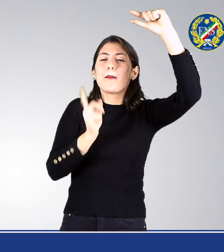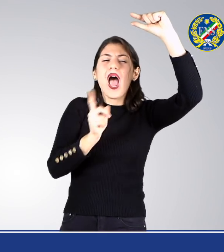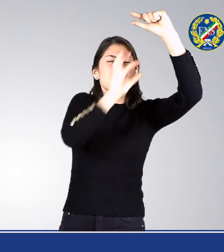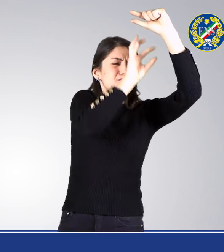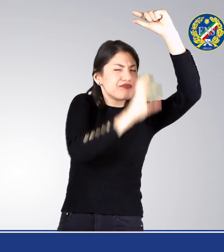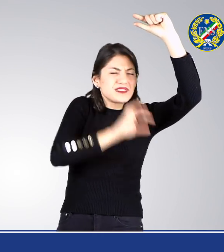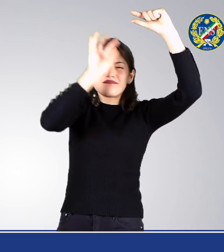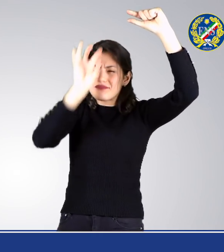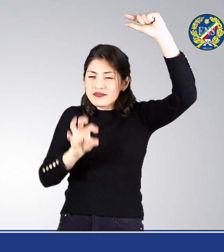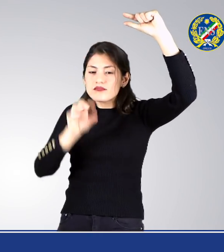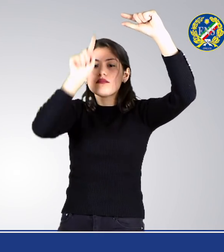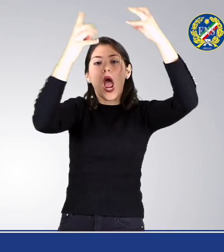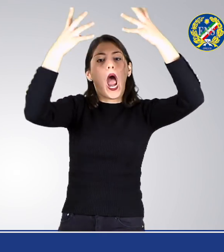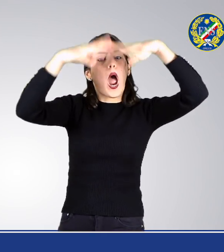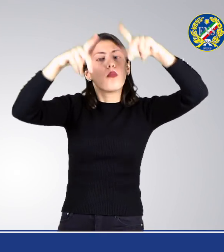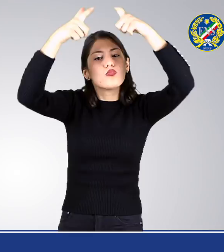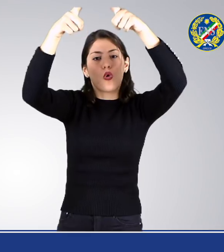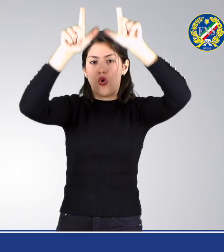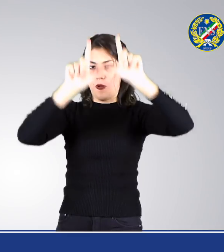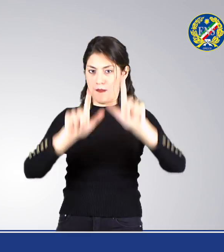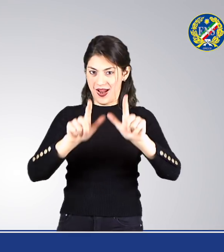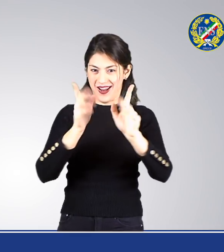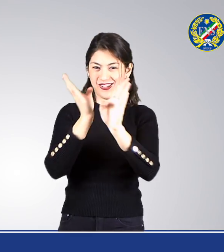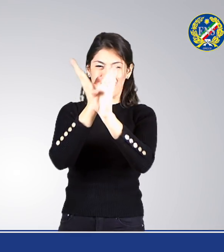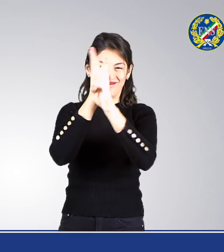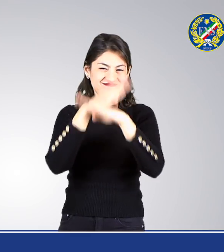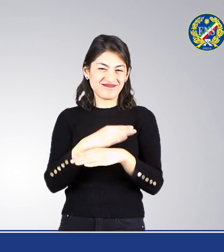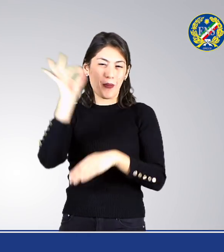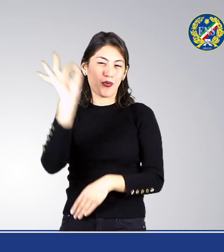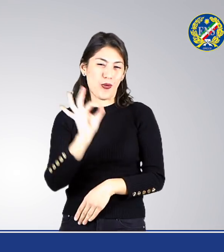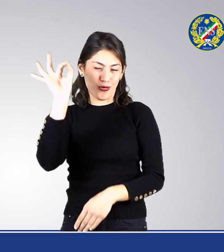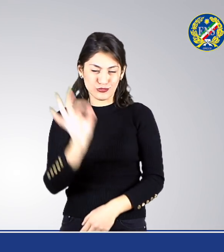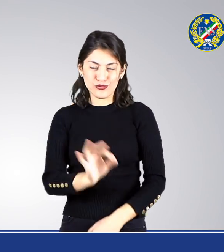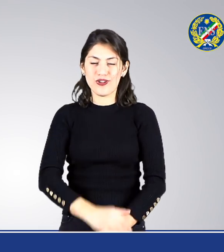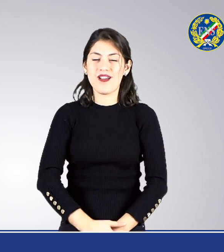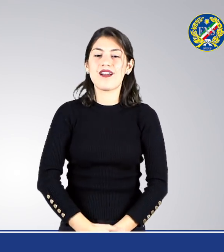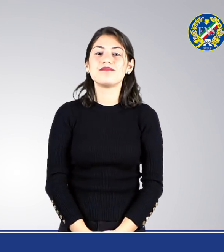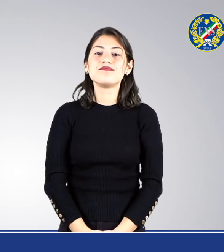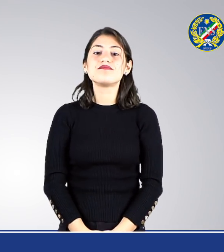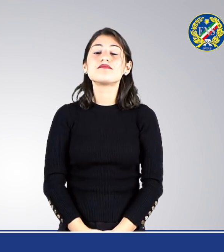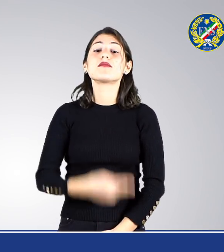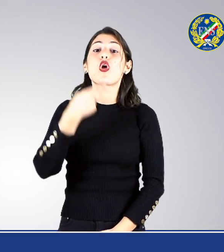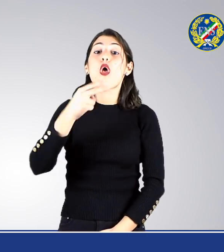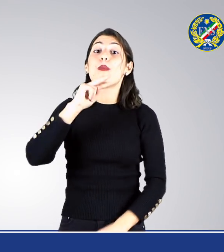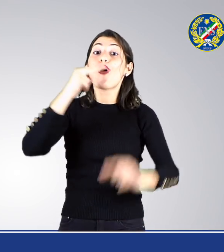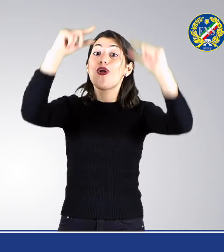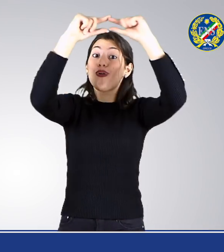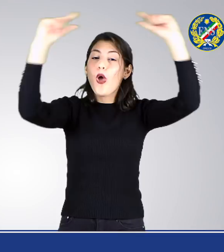il voto si estenderà anche al candidato uninominale collegato oppure potrà fare un segno su